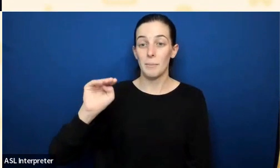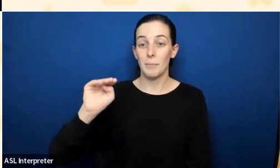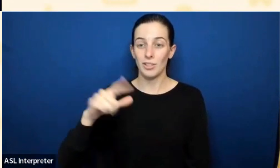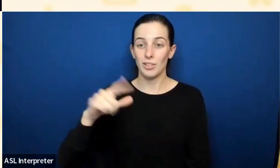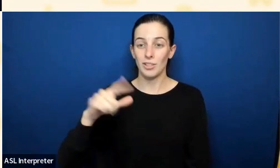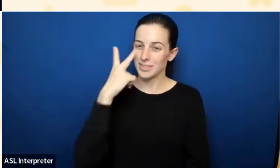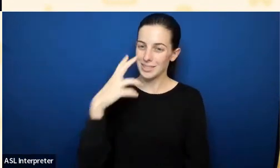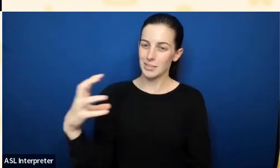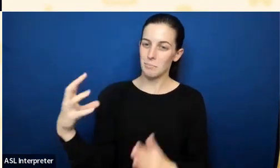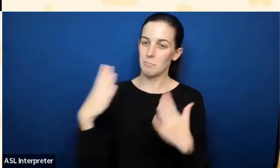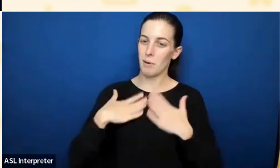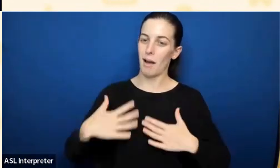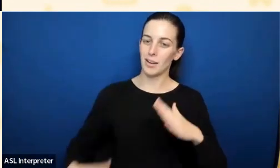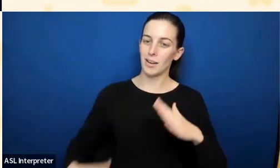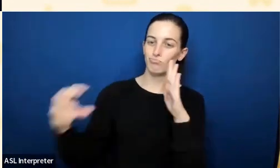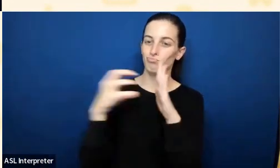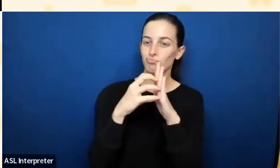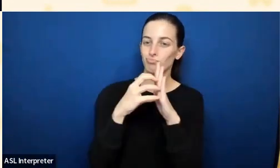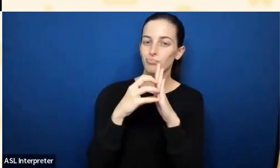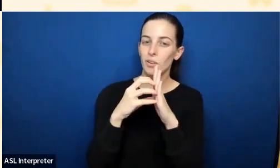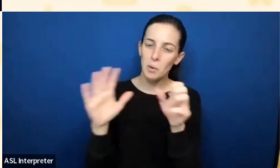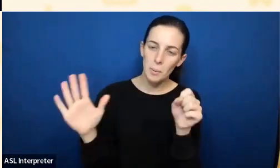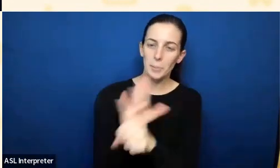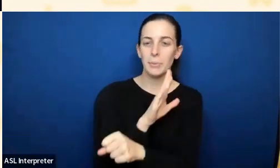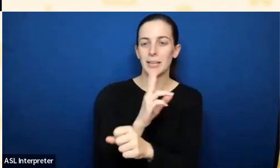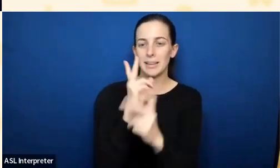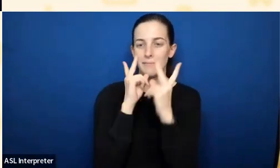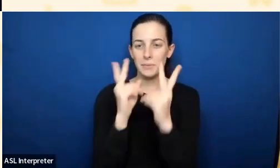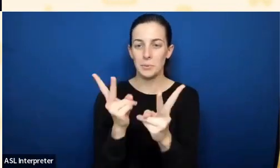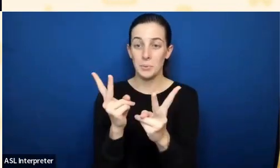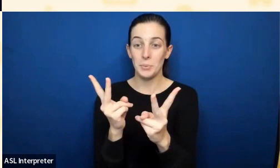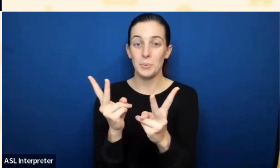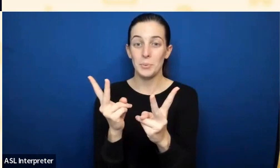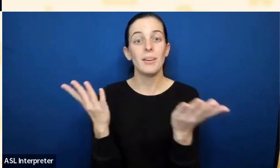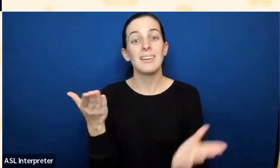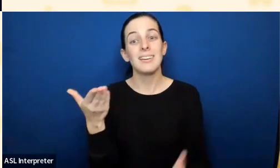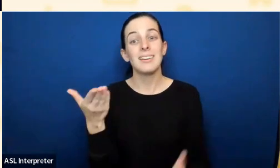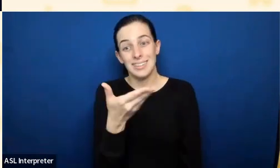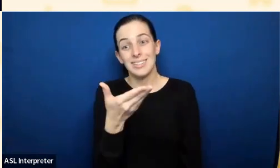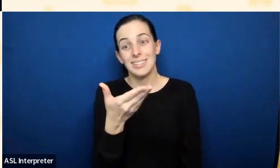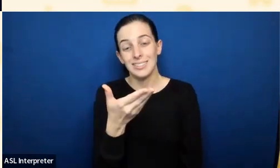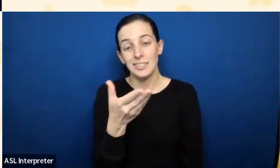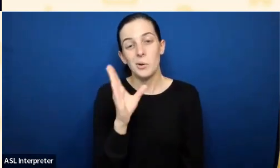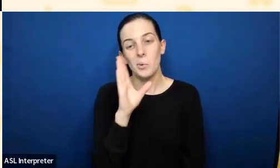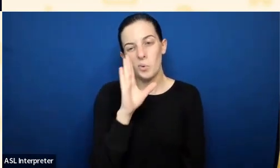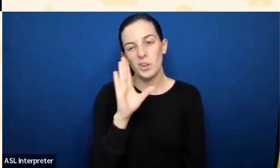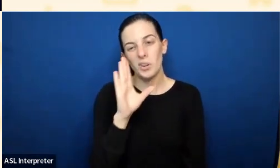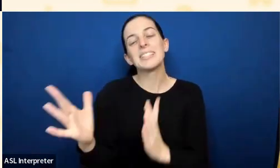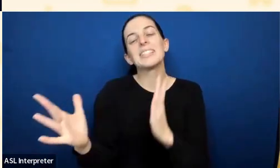solo para tener una visión completa de cómo se vería esto. En teoría, esto se incluiría dinámicamente